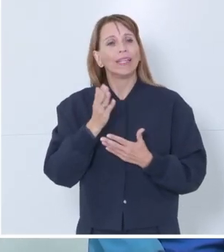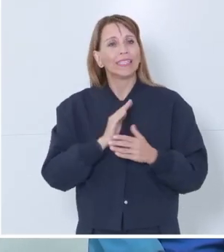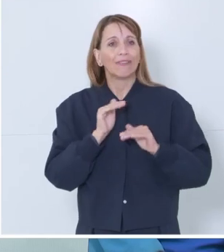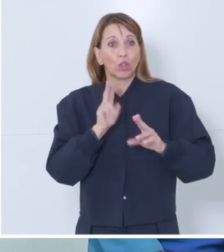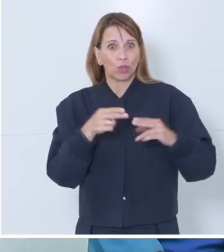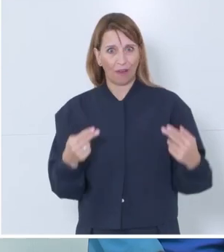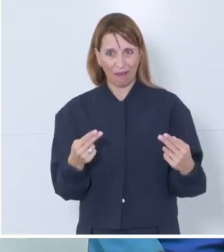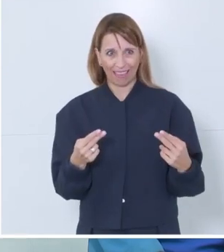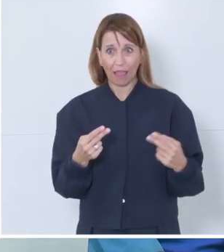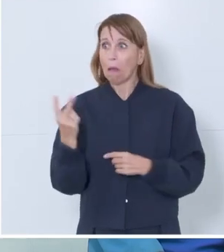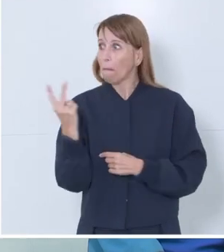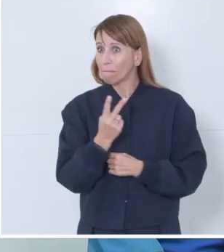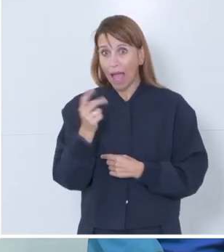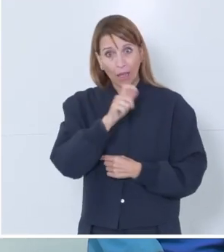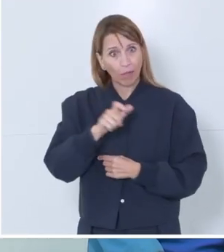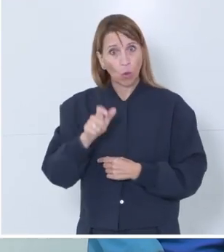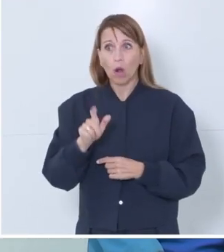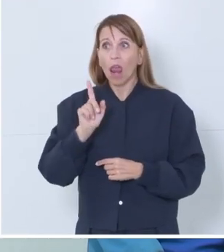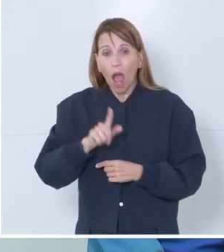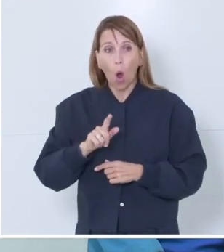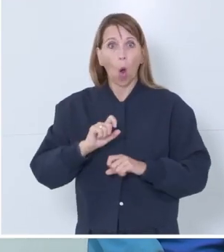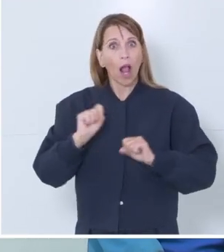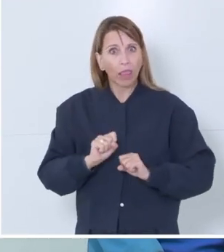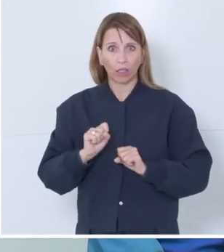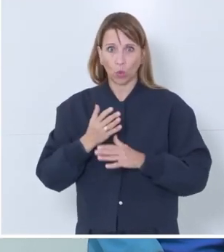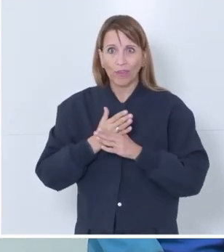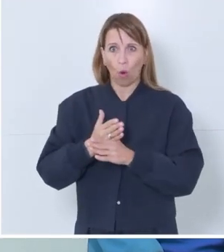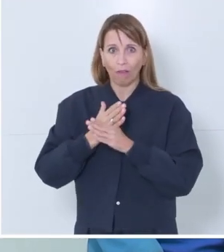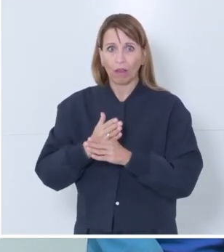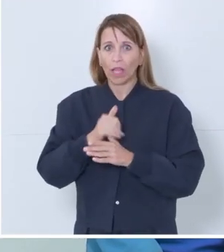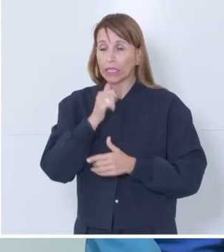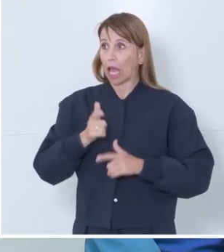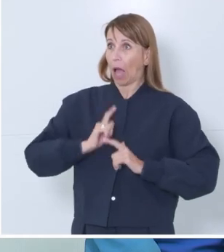auch bei dieser Katastrophe geholfen haben und da nicht lange zugeschaut haben. Danke auch